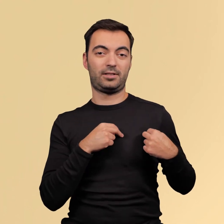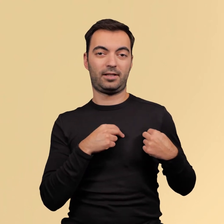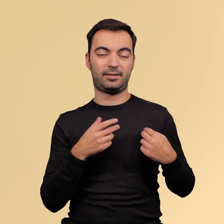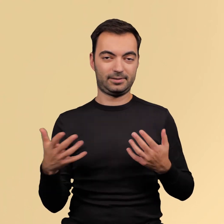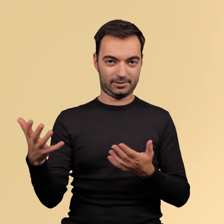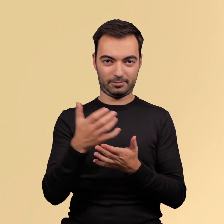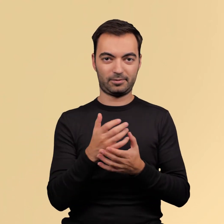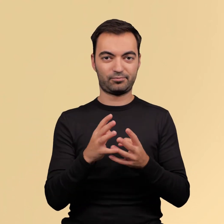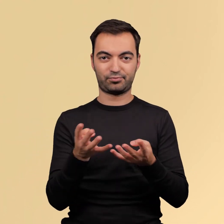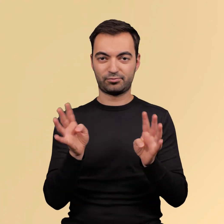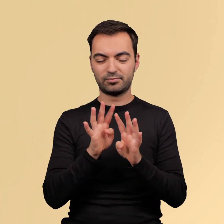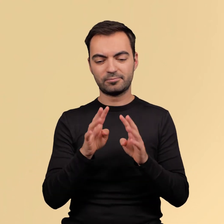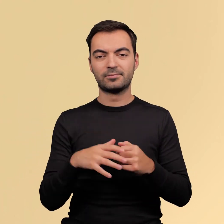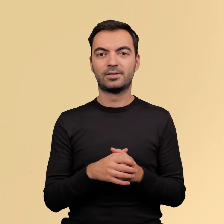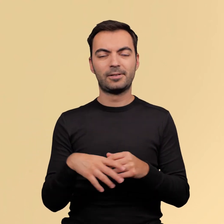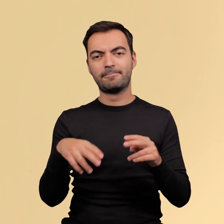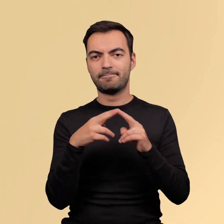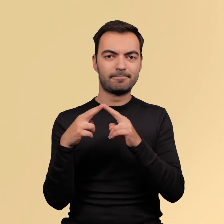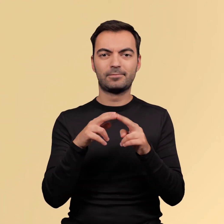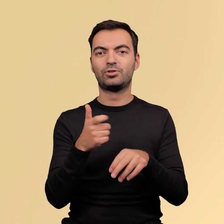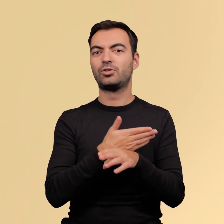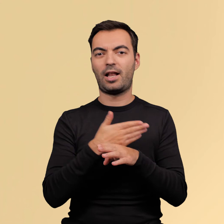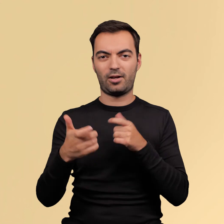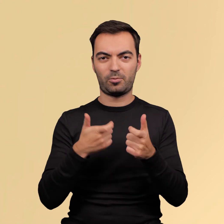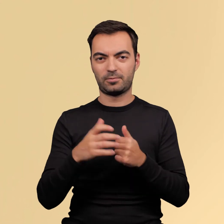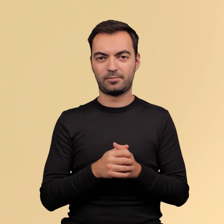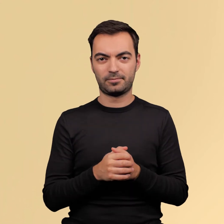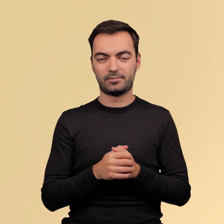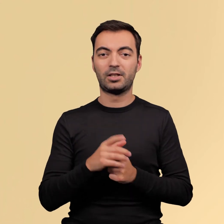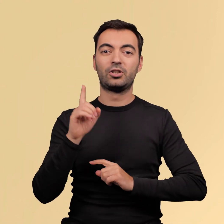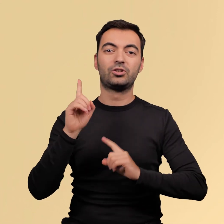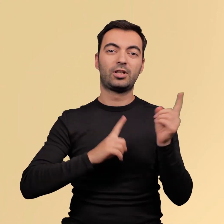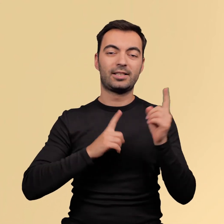Zbiera się komisja konserwatorska i ustala się kolejność działań.